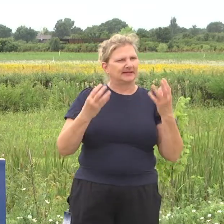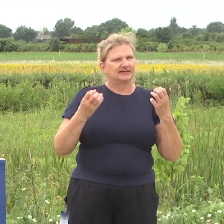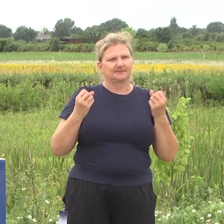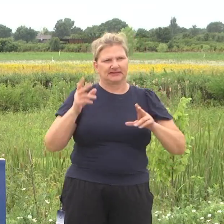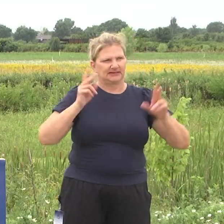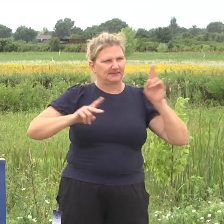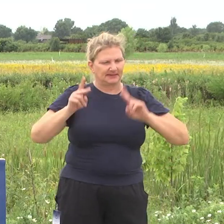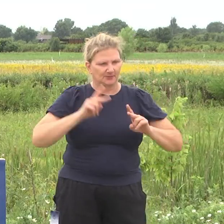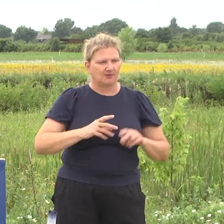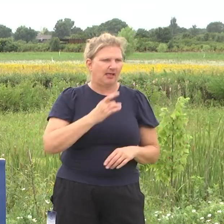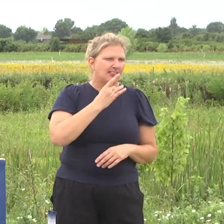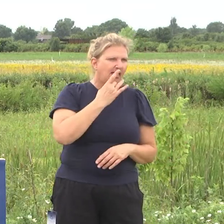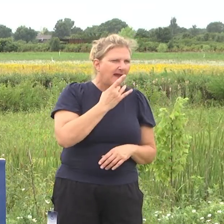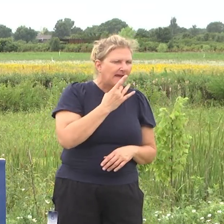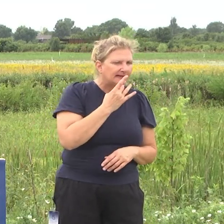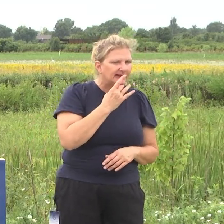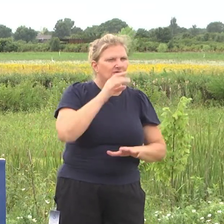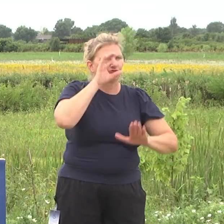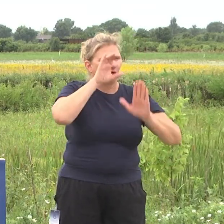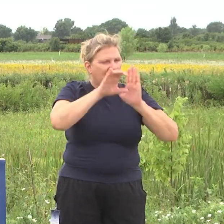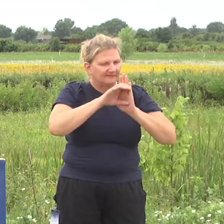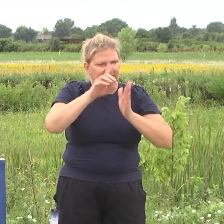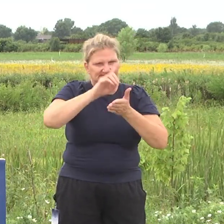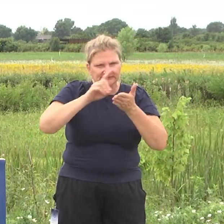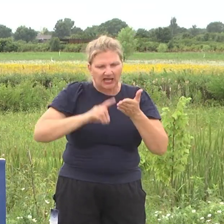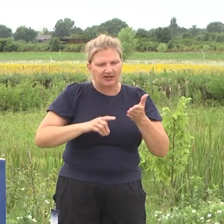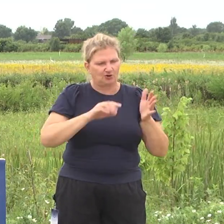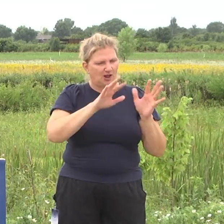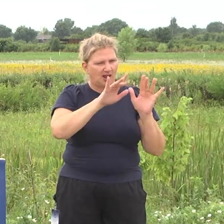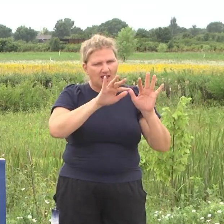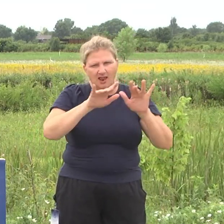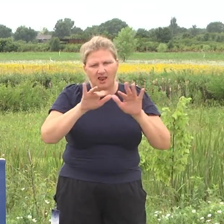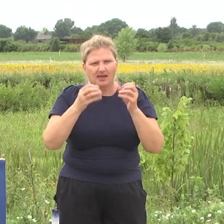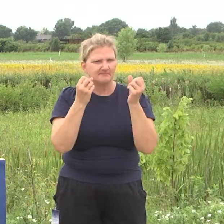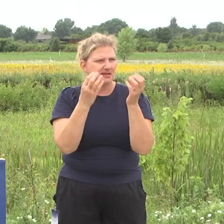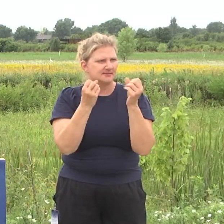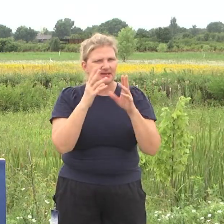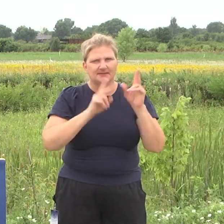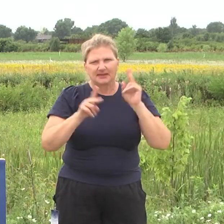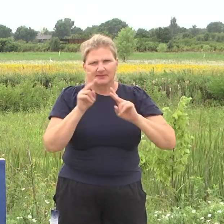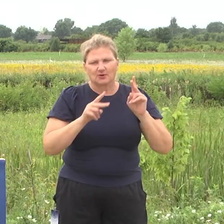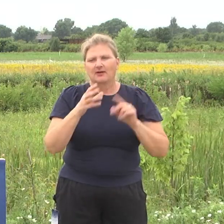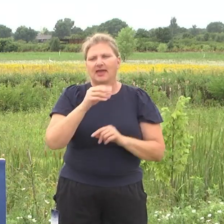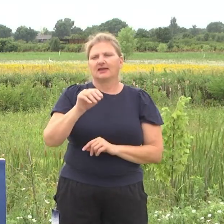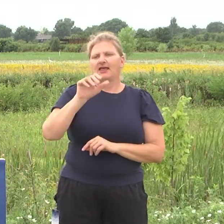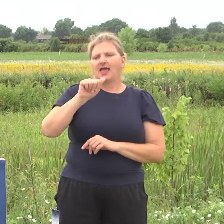diseñadores de iluminación de RDG que trabajaron en el proyecto. Y Alvine Engineering, de Omaha,